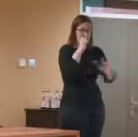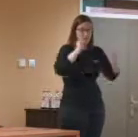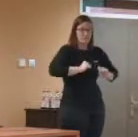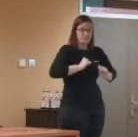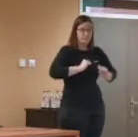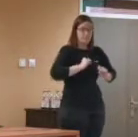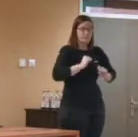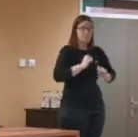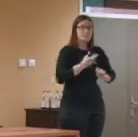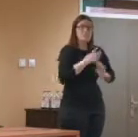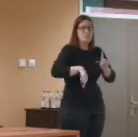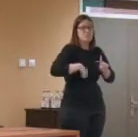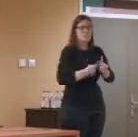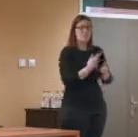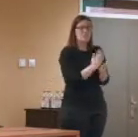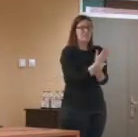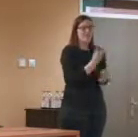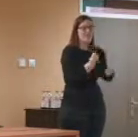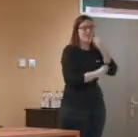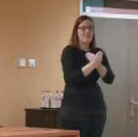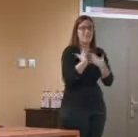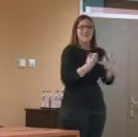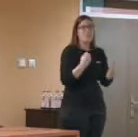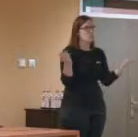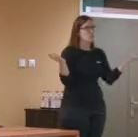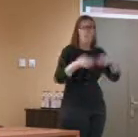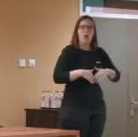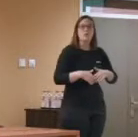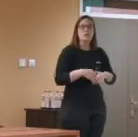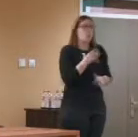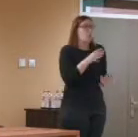muy saludable, una muerte natural. En fin, creo que esto